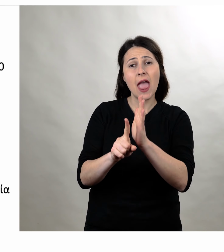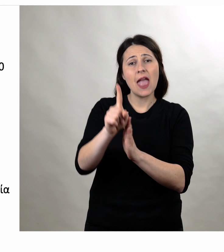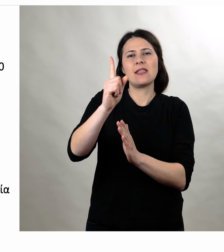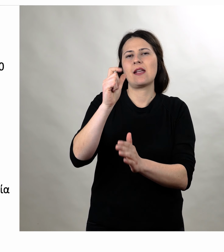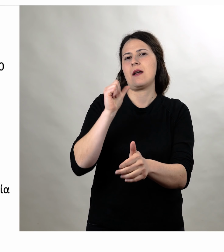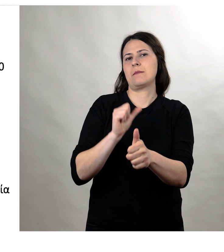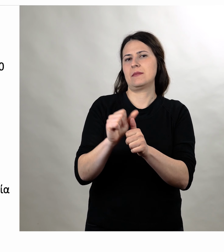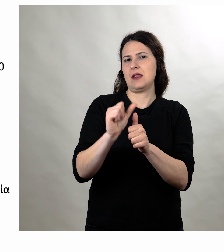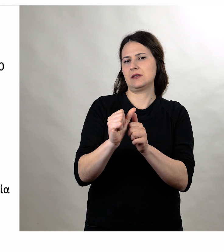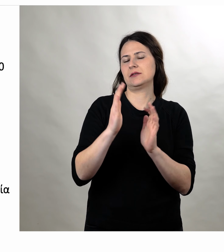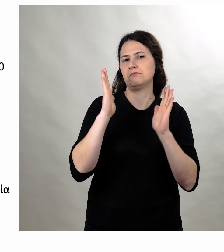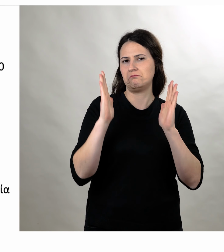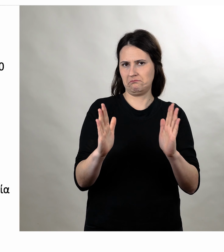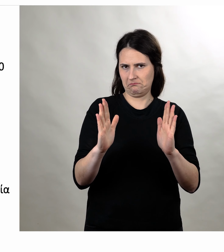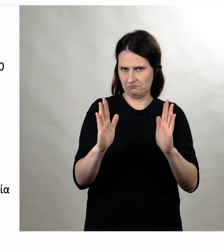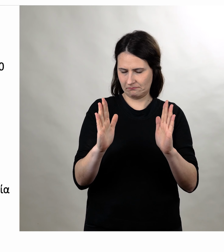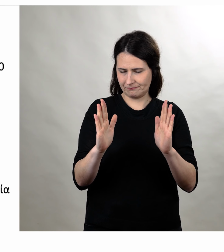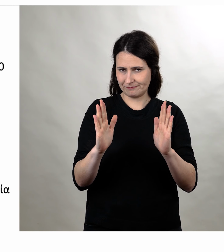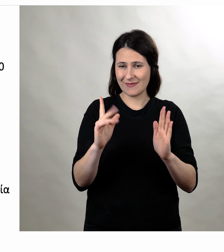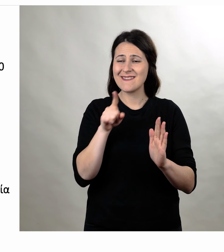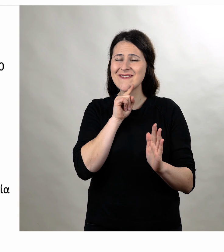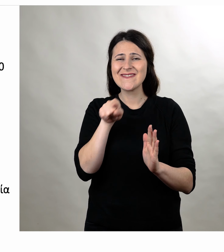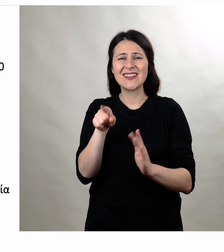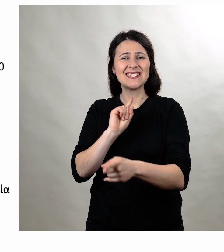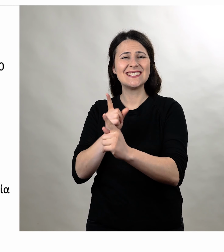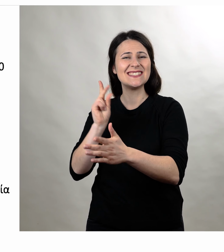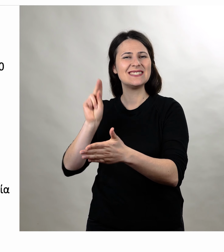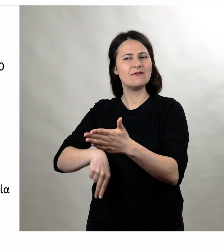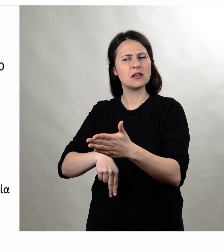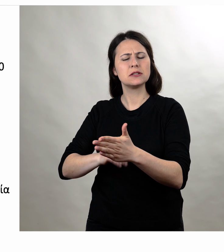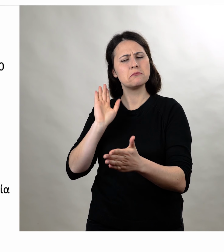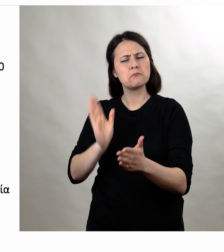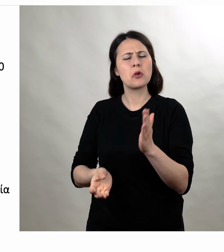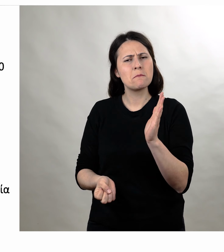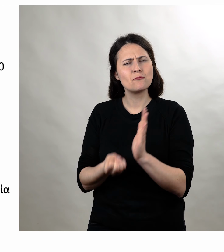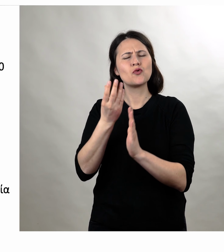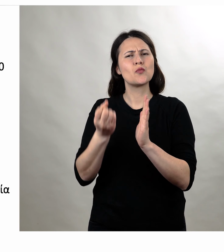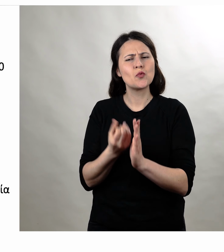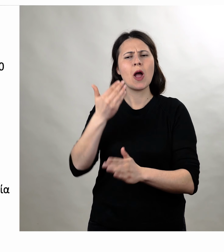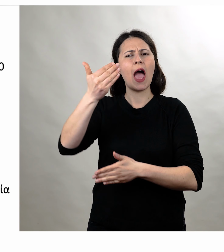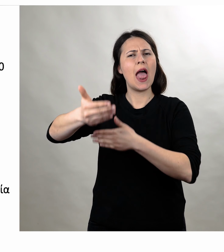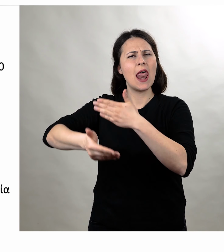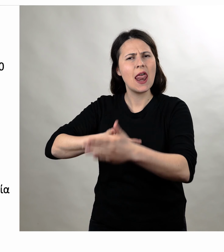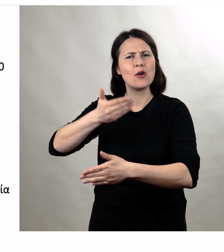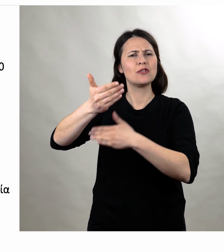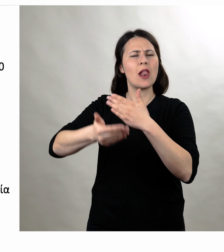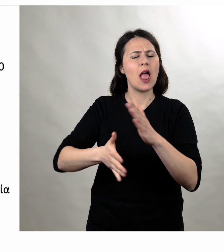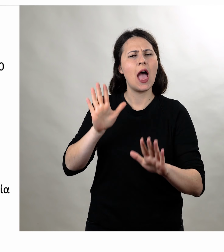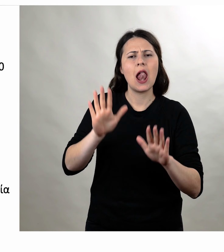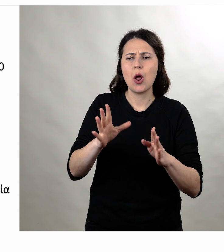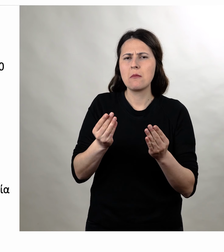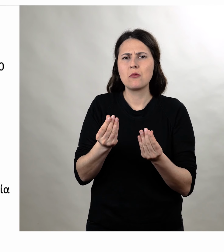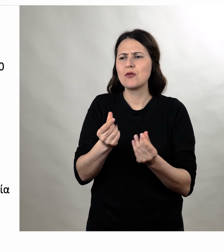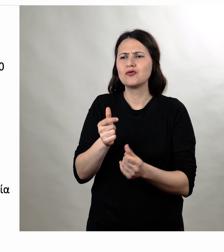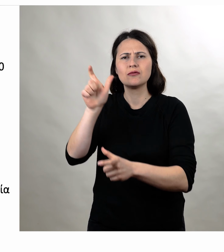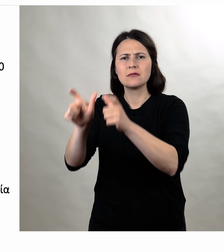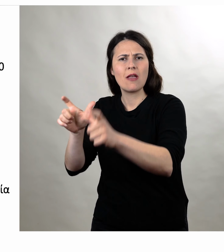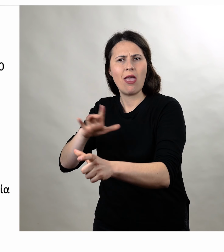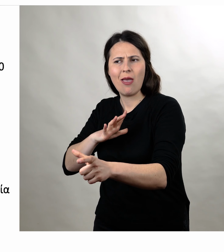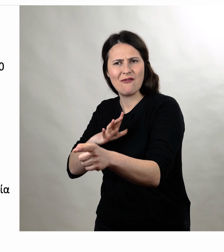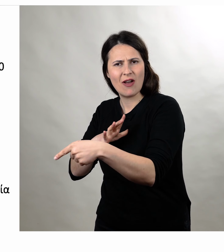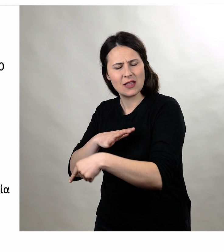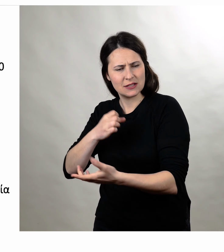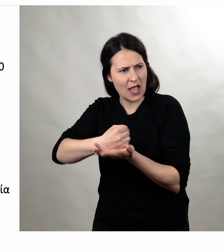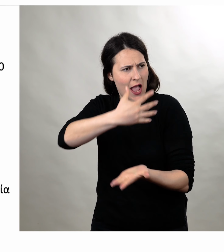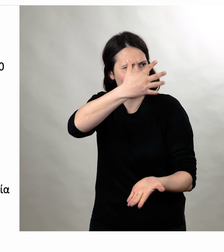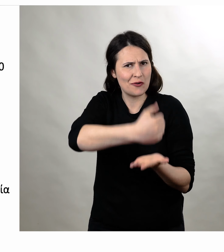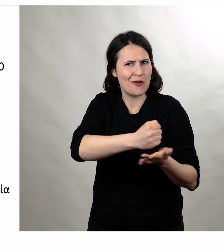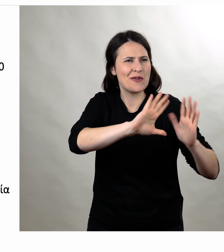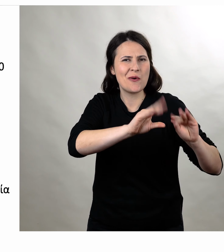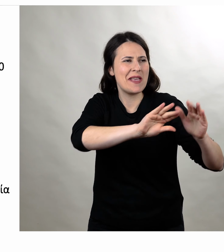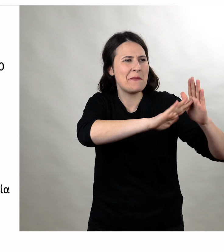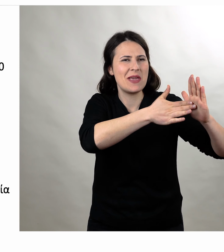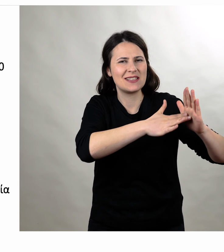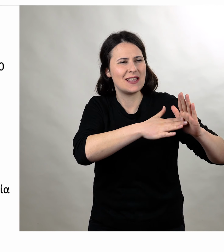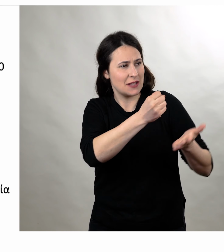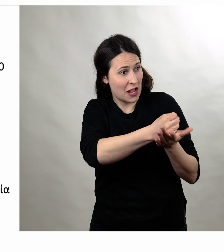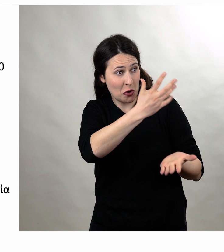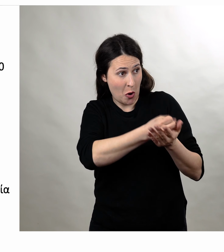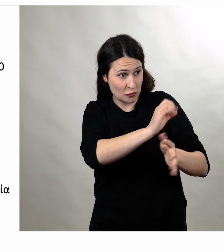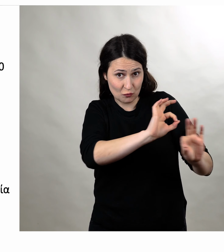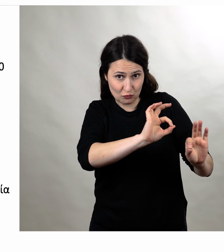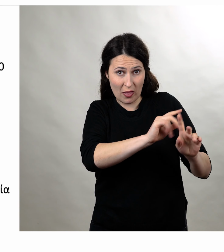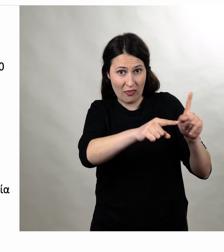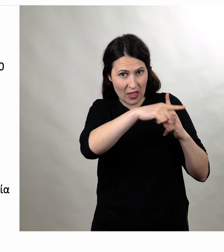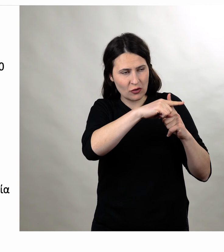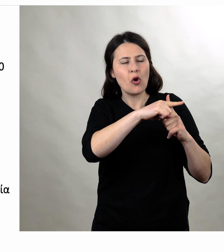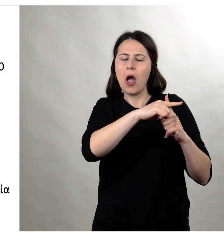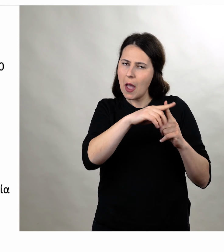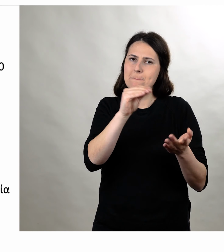Οι συμβάσεις μπορούν να ανανεωθούν ανάλογα με τις αξιολογήσεις υπηρεσιών από τους επιβάτες, καθώς και άλλους παράγοντες.